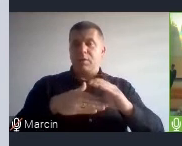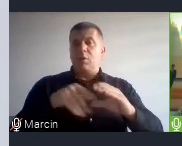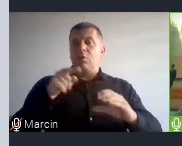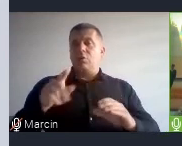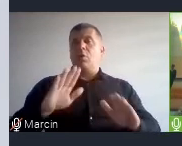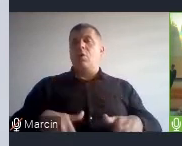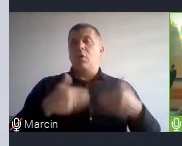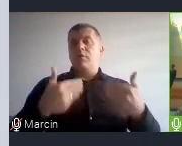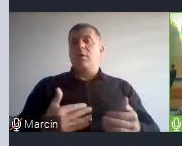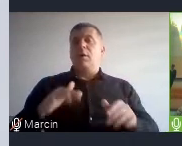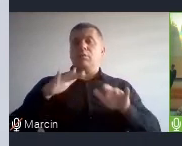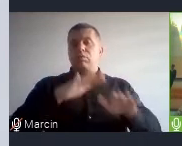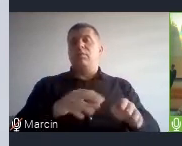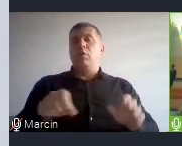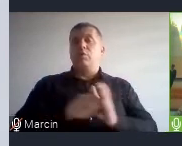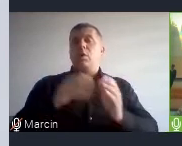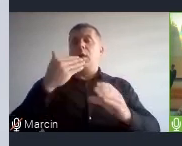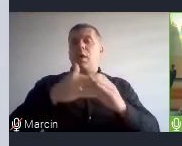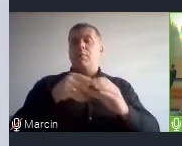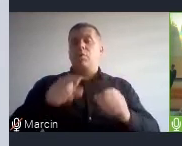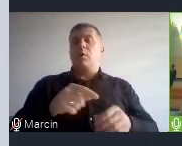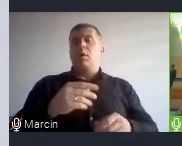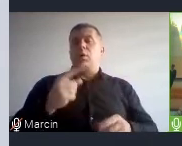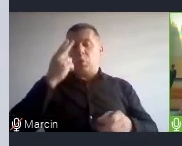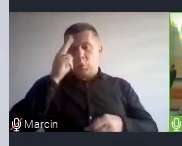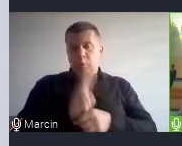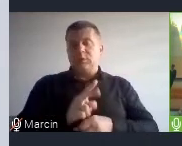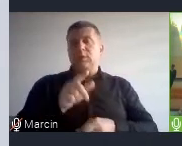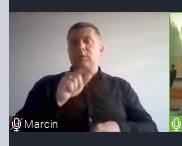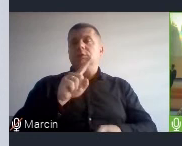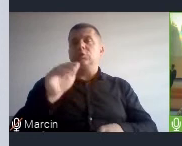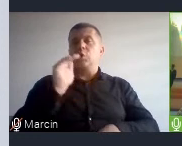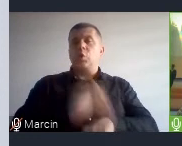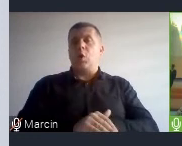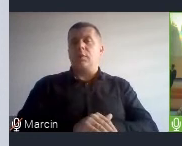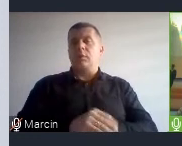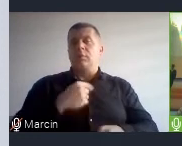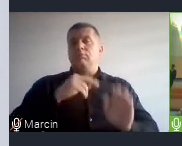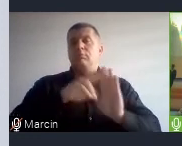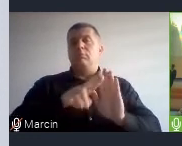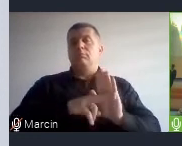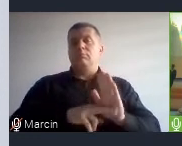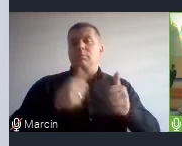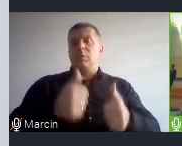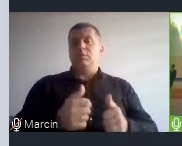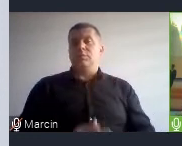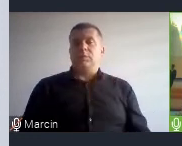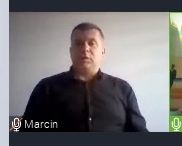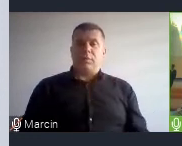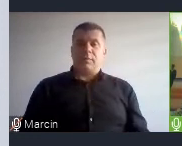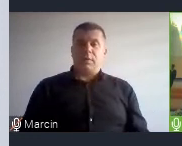która wpłynie na e-mail jest ofertą, która jest złożona zgodnie z procedurą.